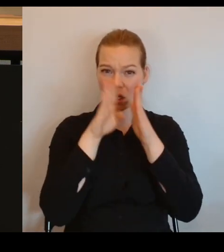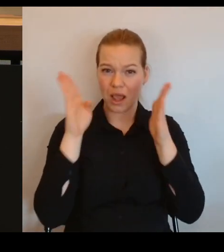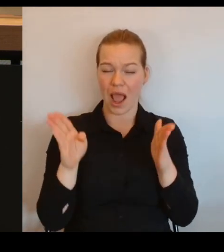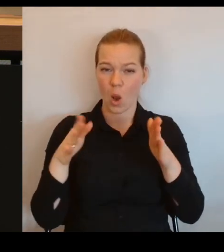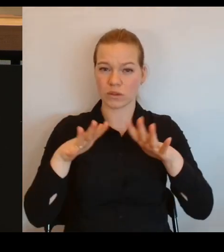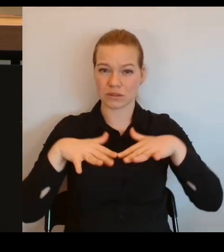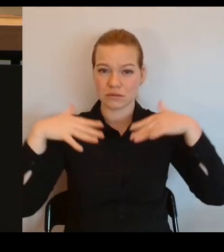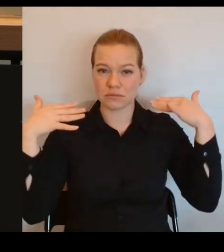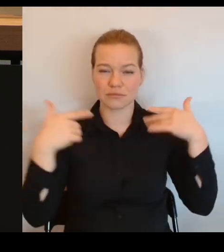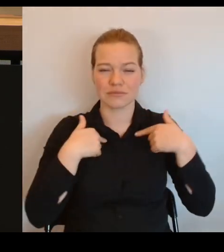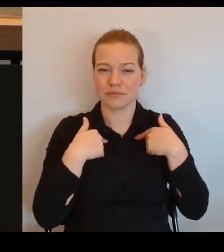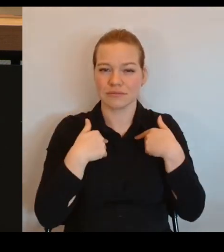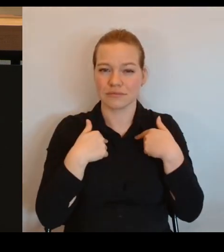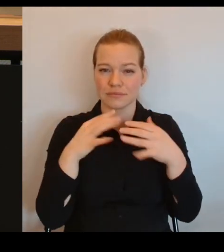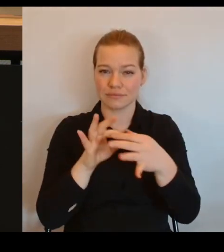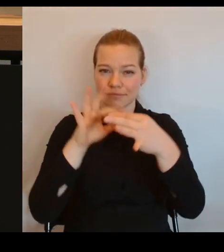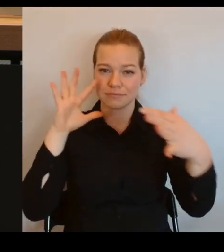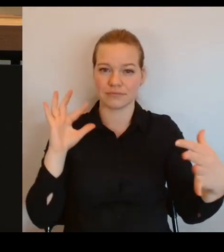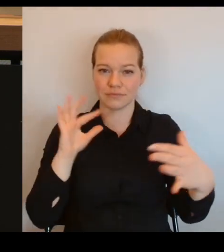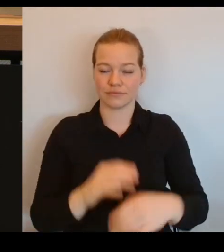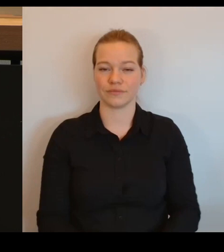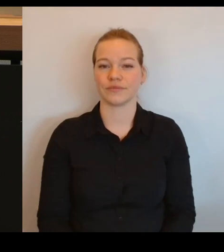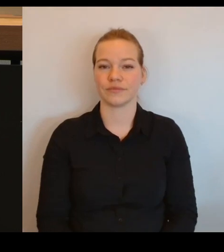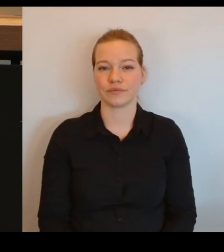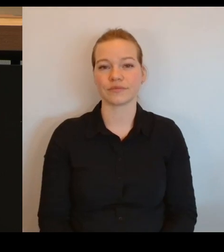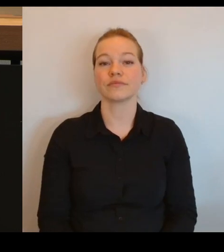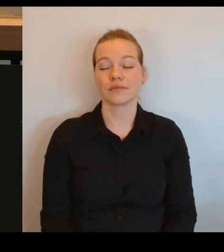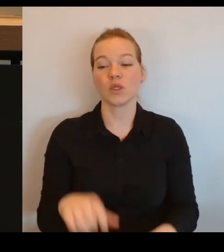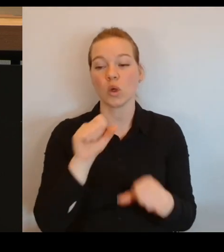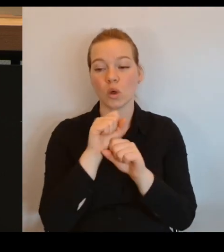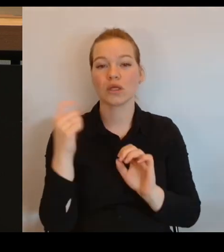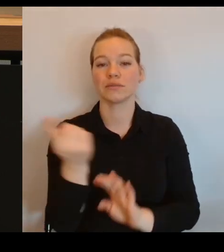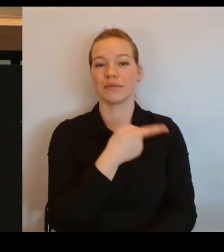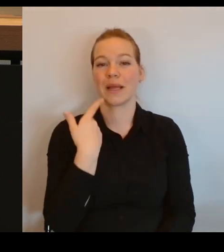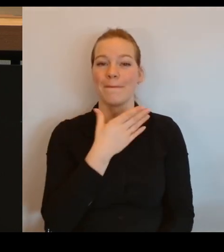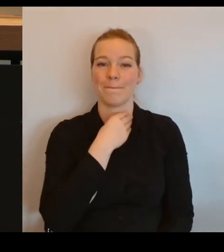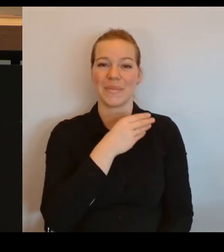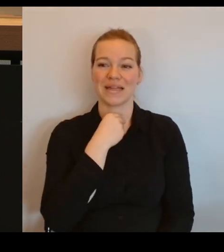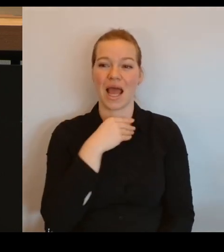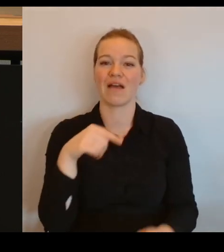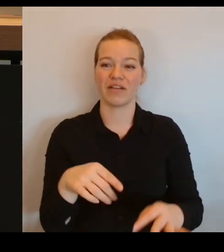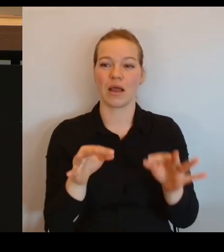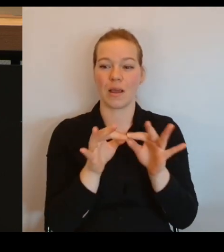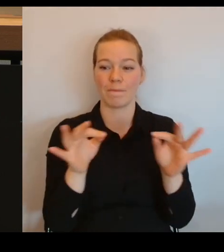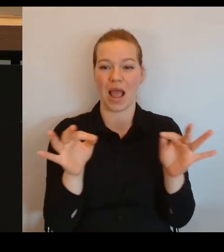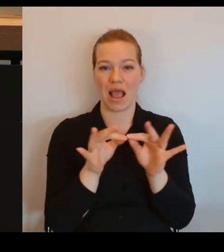das Angebot der BVG absichern Sie sprechen in Ihrem Antrag darüber hinaus die Beschleunigung des ÖPNV an?